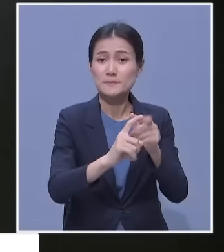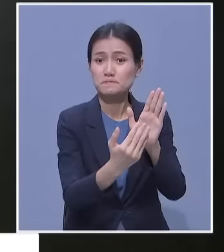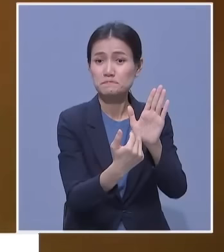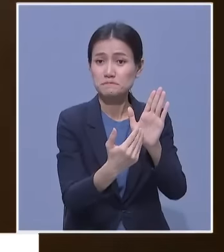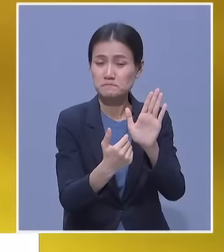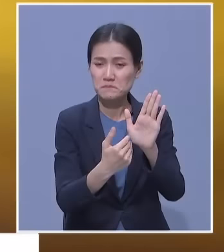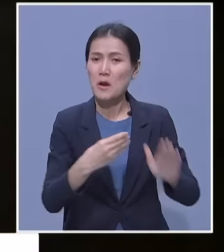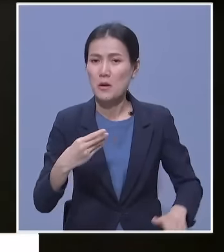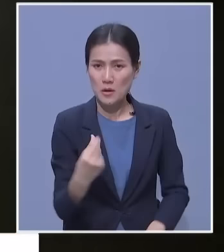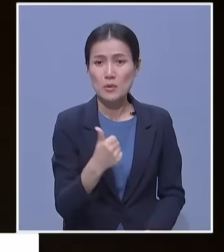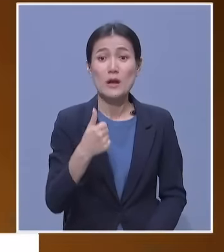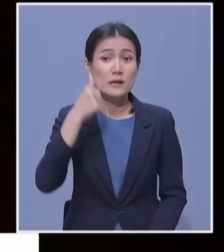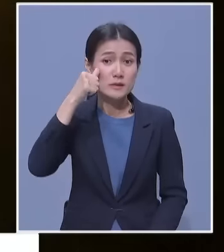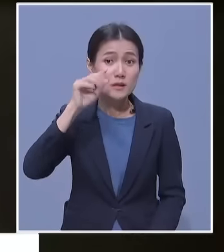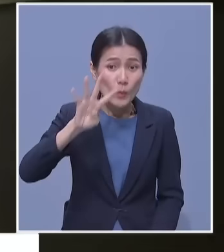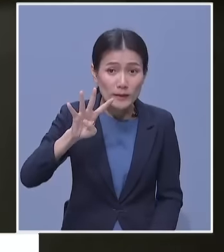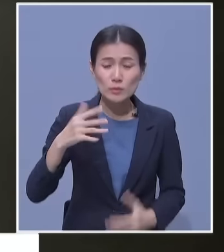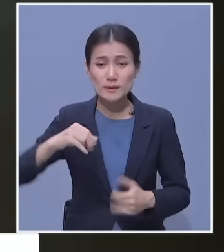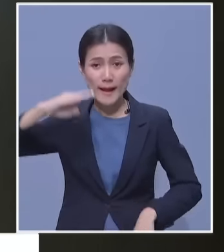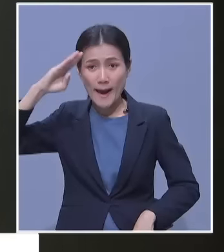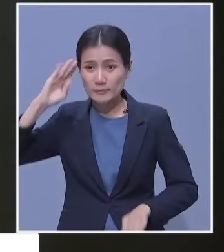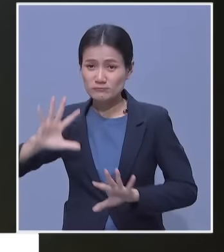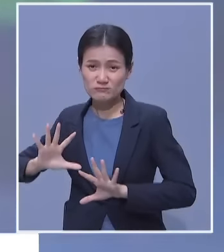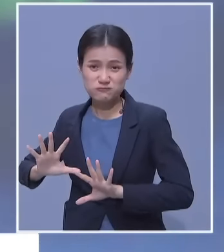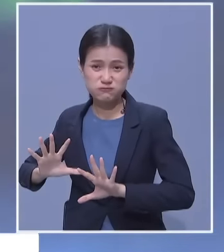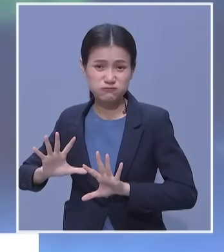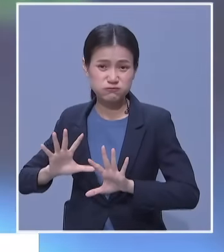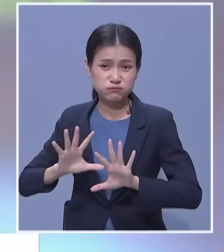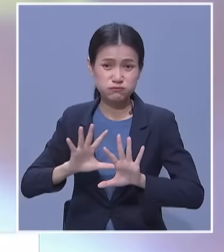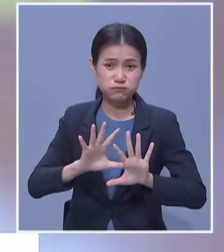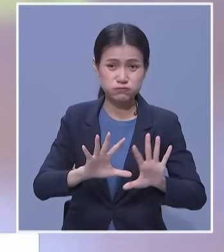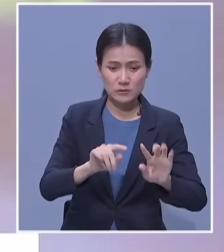วันที่ผ่านมาสามารถเคลื่อนกำลังได้เป็น ระยะทางรวม 35